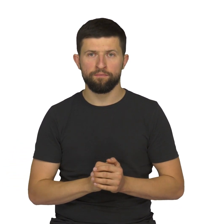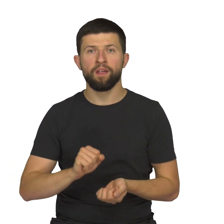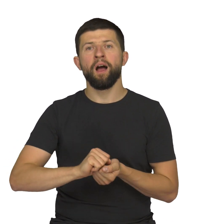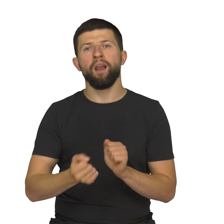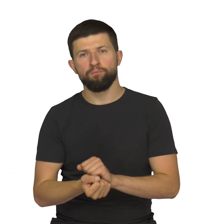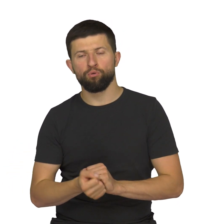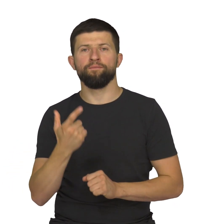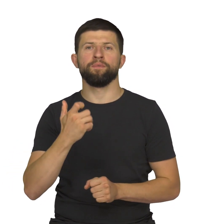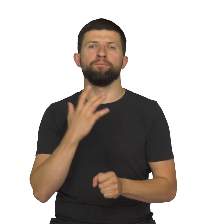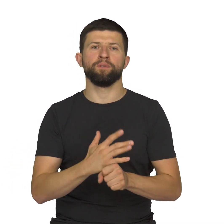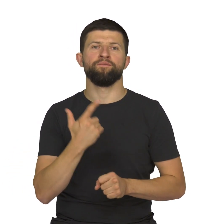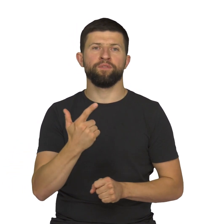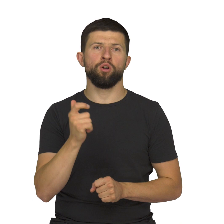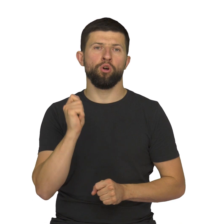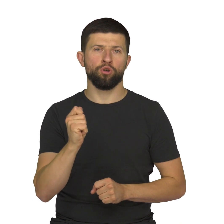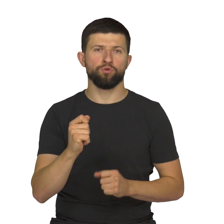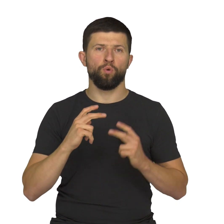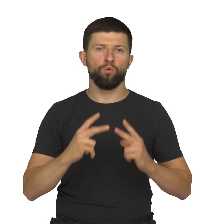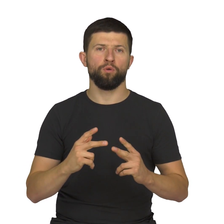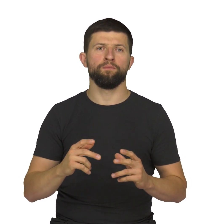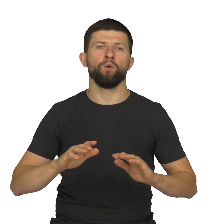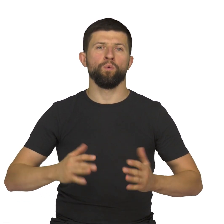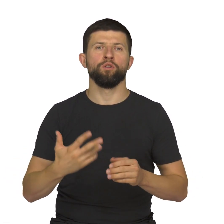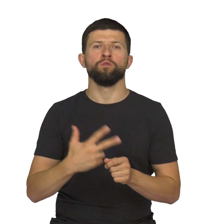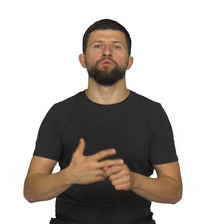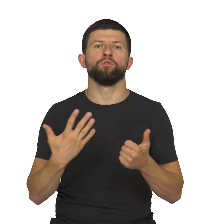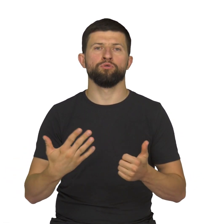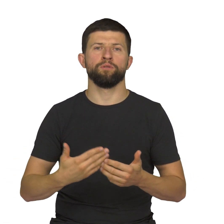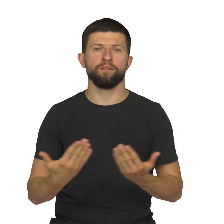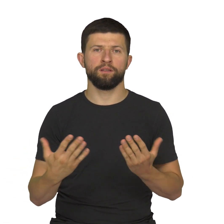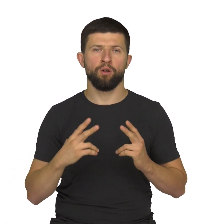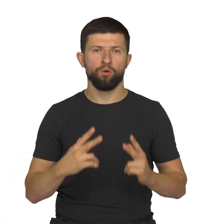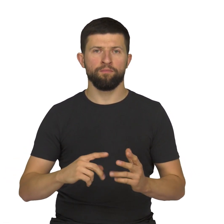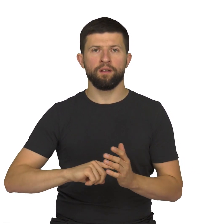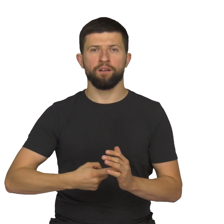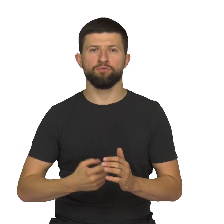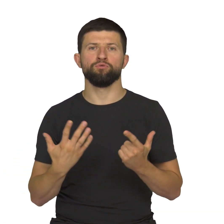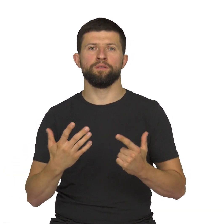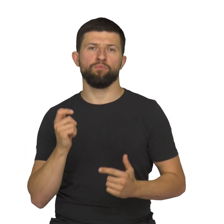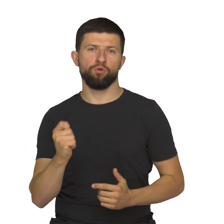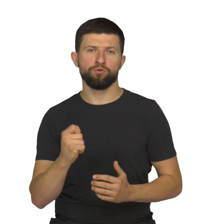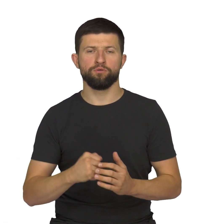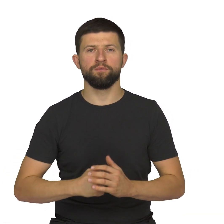albo do 252 godzin urlopu 36 dni urlopu x 7 godzin.